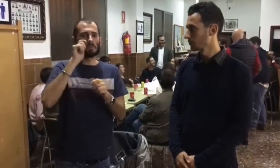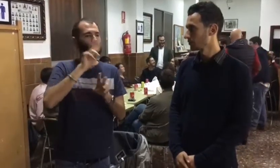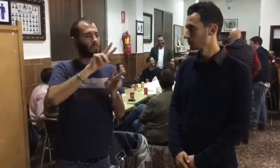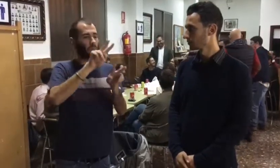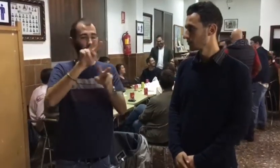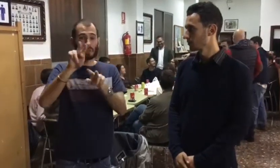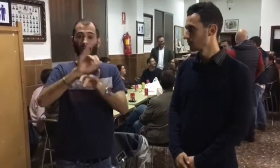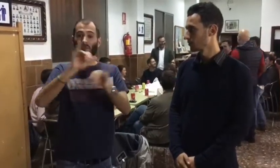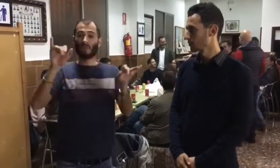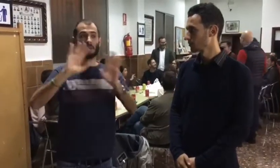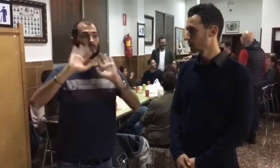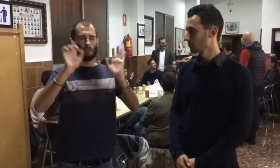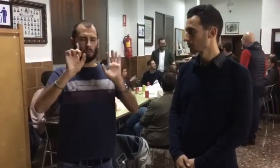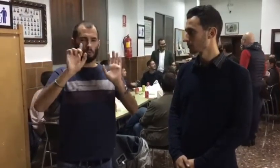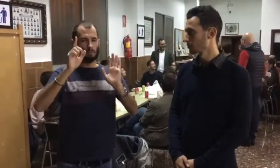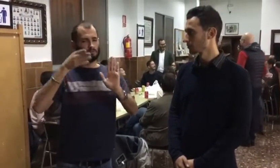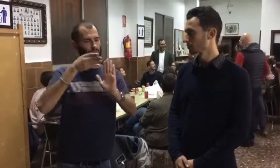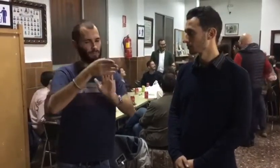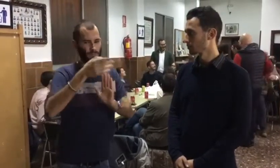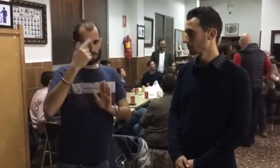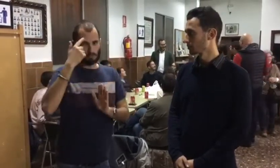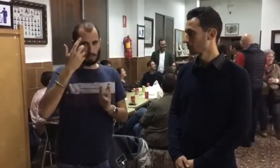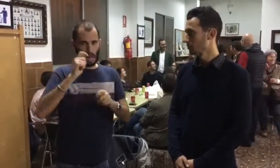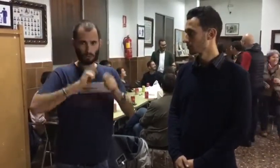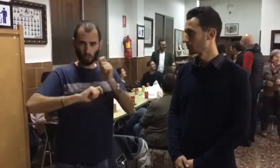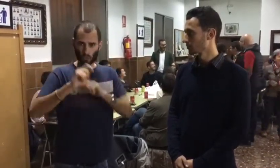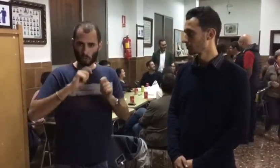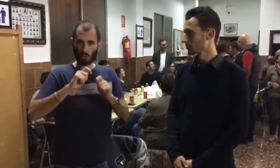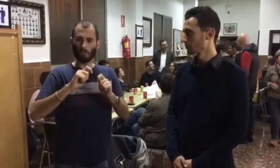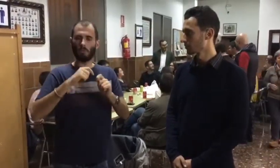Tras conocer la ciudad, cumplimos con la visita obligada a su Asociación de Personas Sordas.